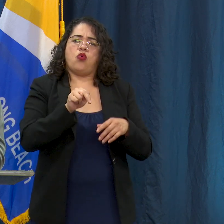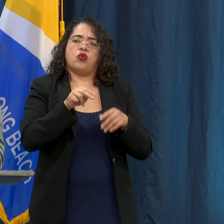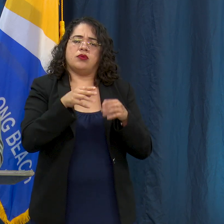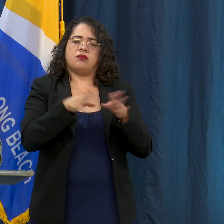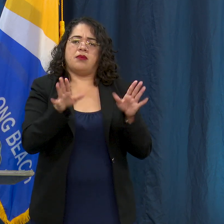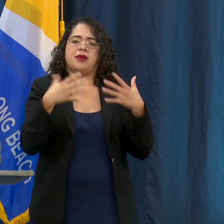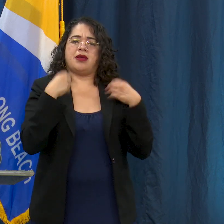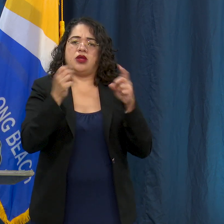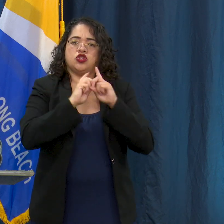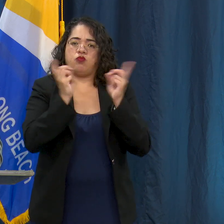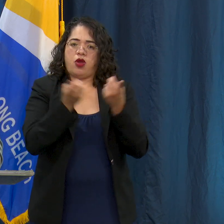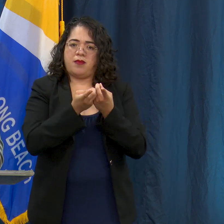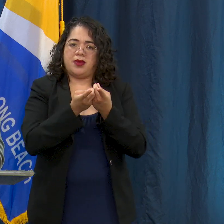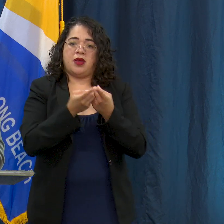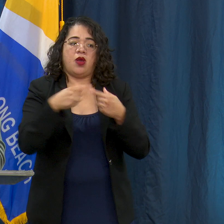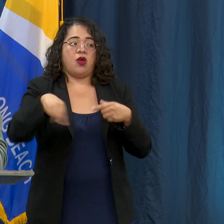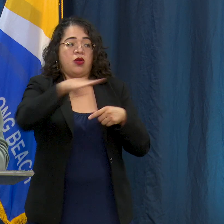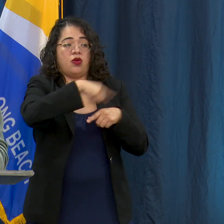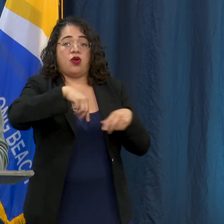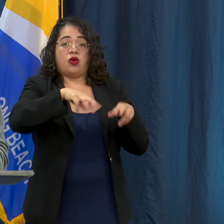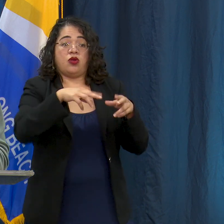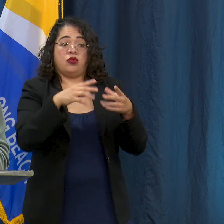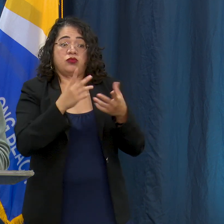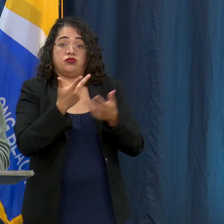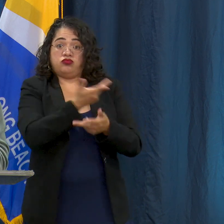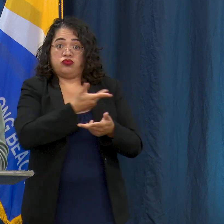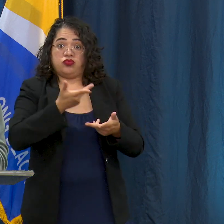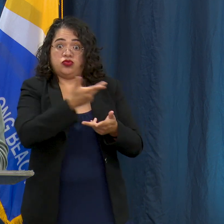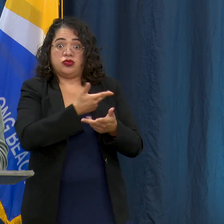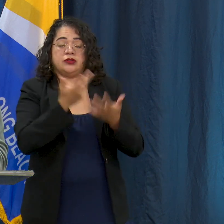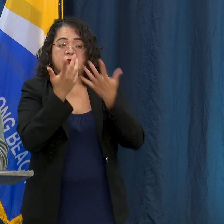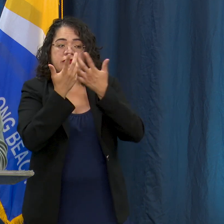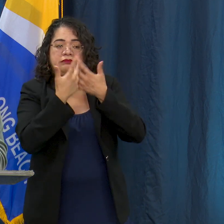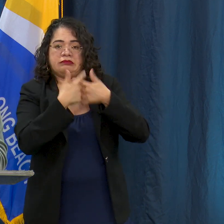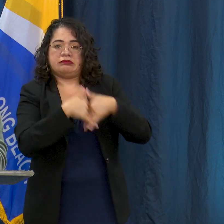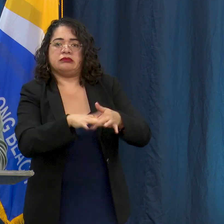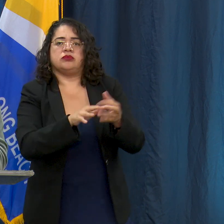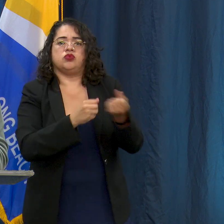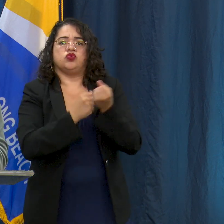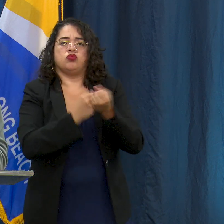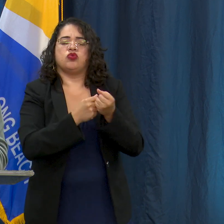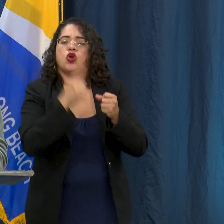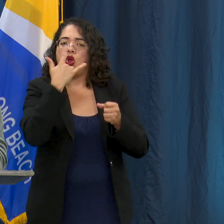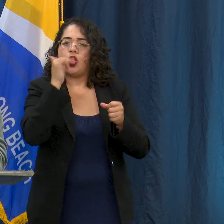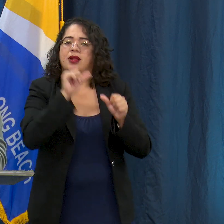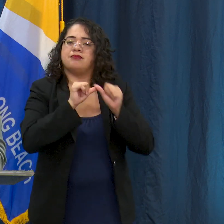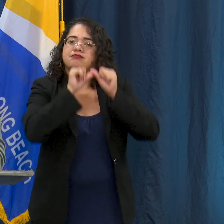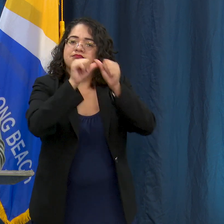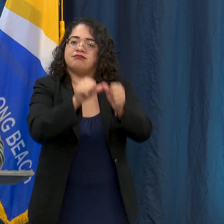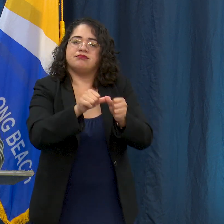comenzamos a este pasado marso desde on yo tambien tuvimos este fin de semana